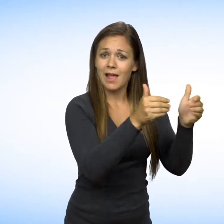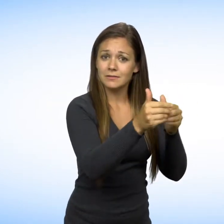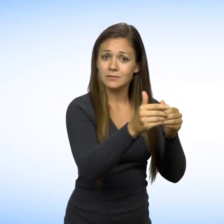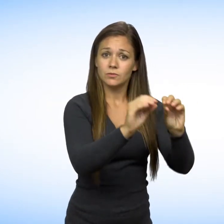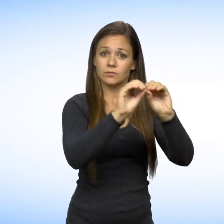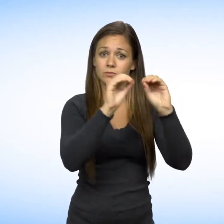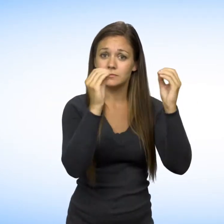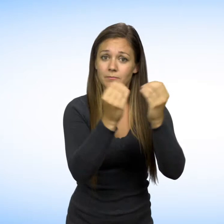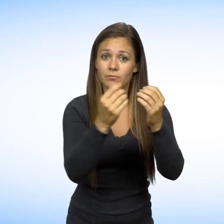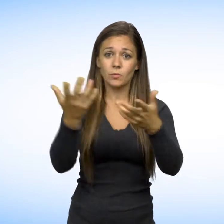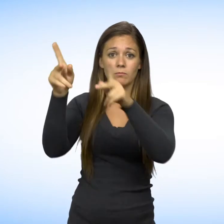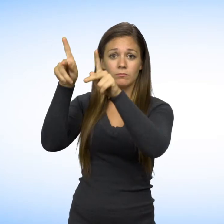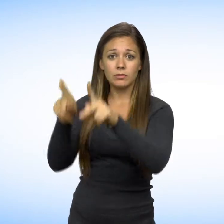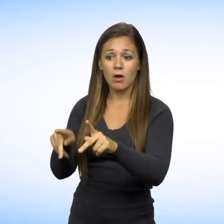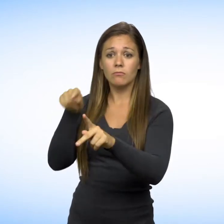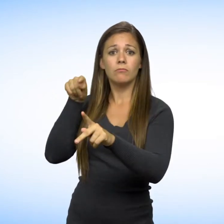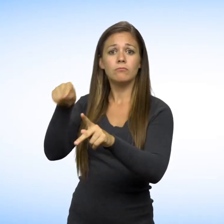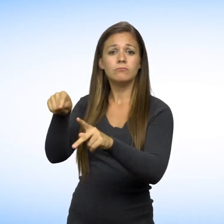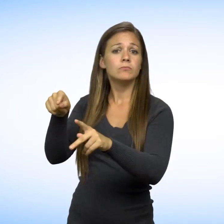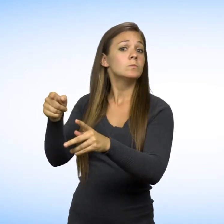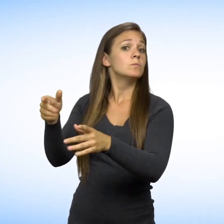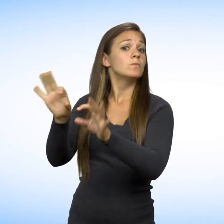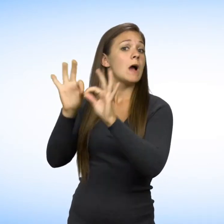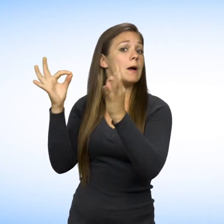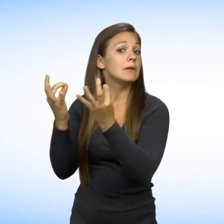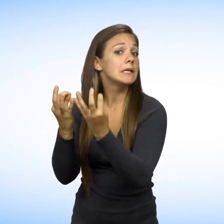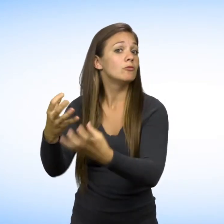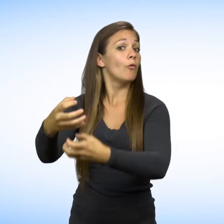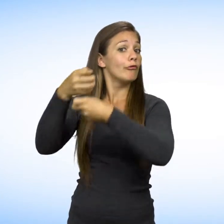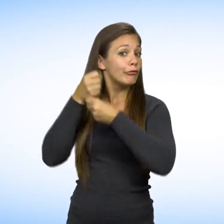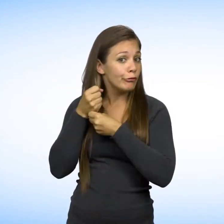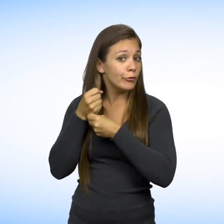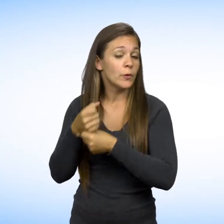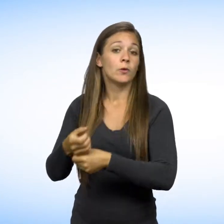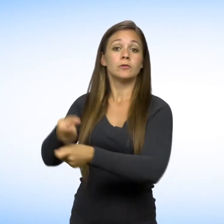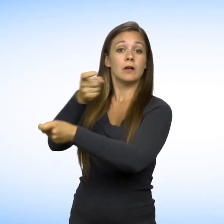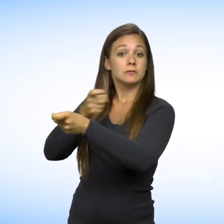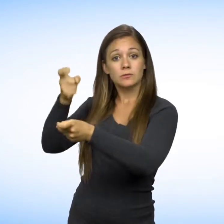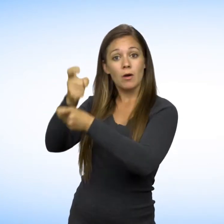Les jeunes qui sont pris en charge par un établissement, un organisme ou une personne